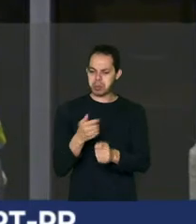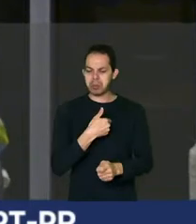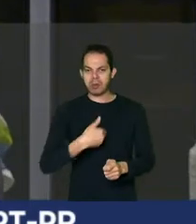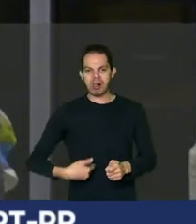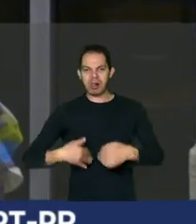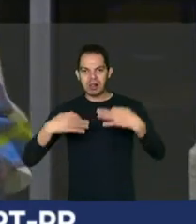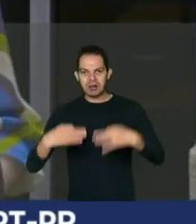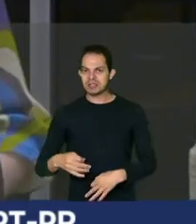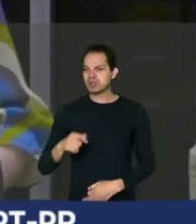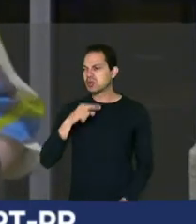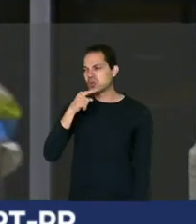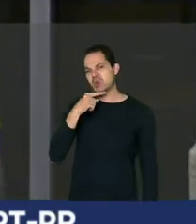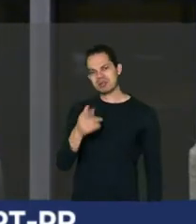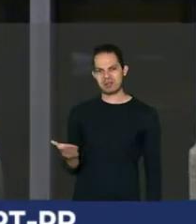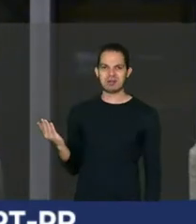DE FAZER UM GOVERNO E PROTEGER